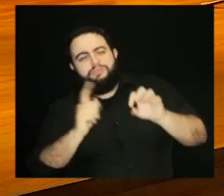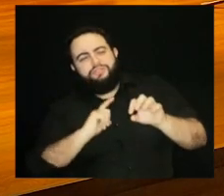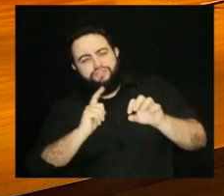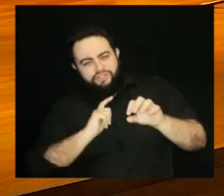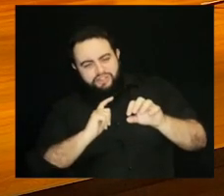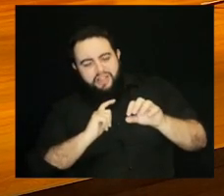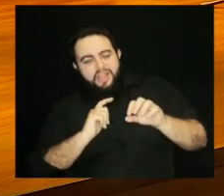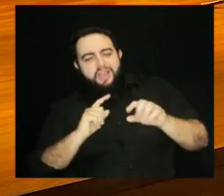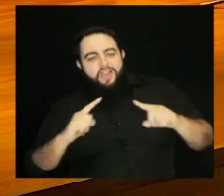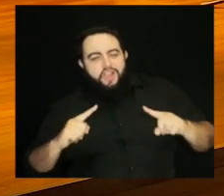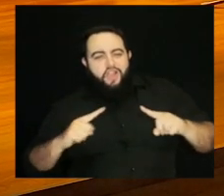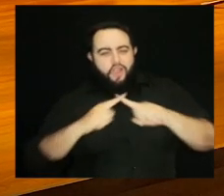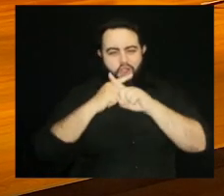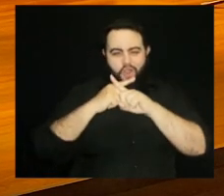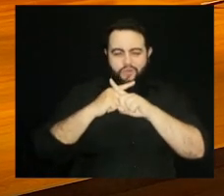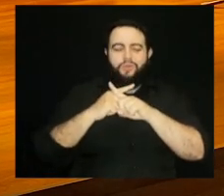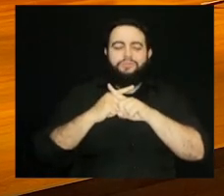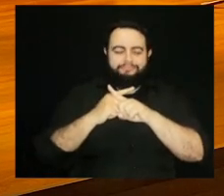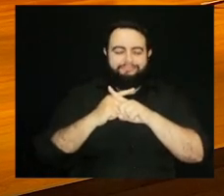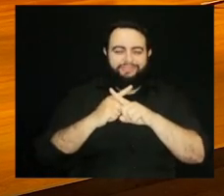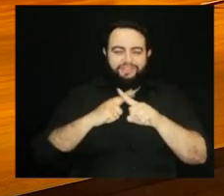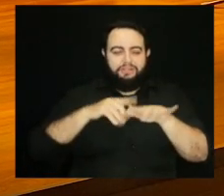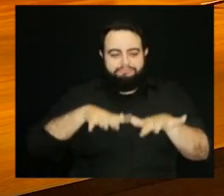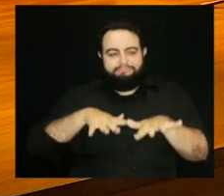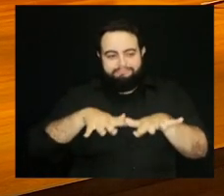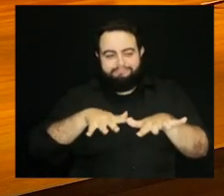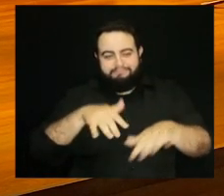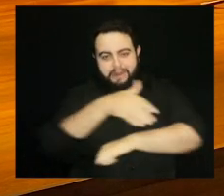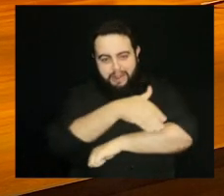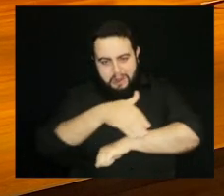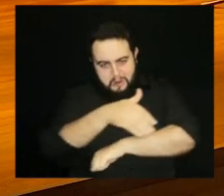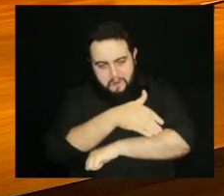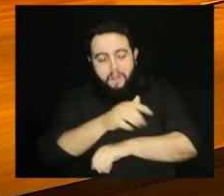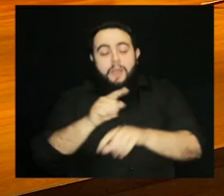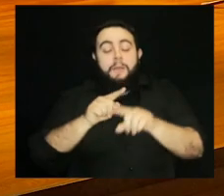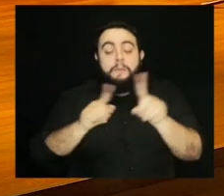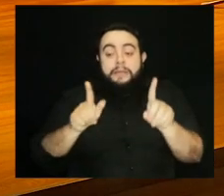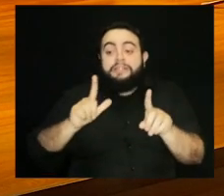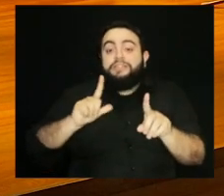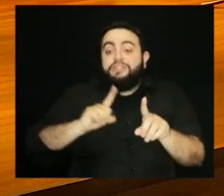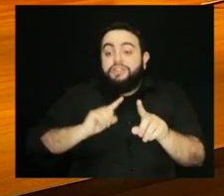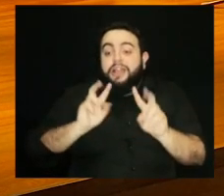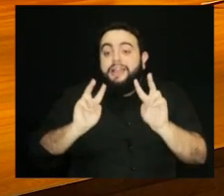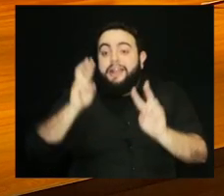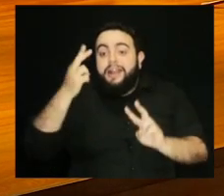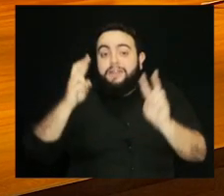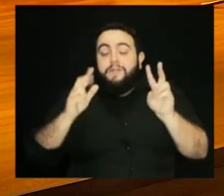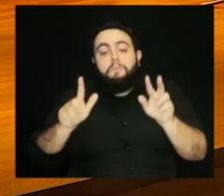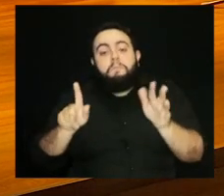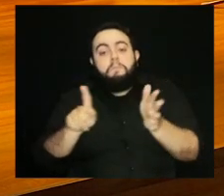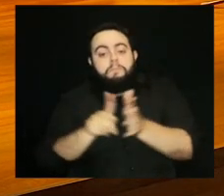perfume ou xixi dentro, ou baldes de água enfim, mas tinha o carnaval dos desfiles dos ricos